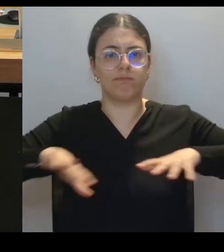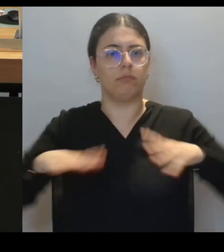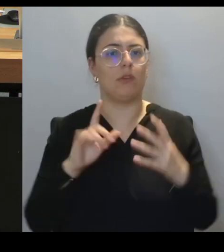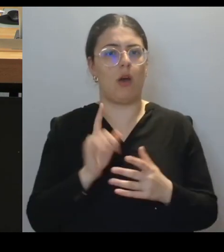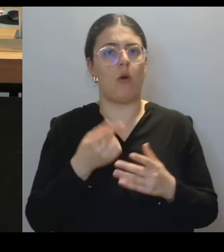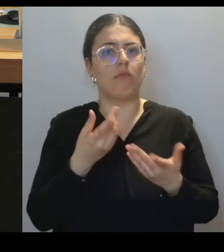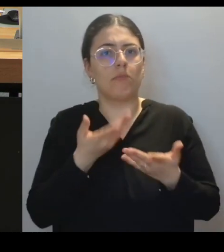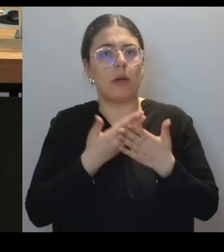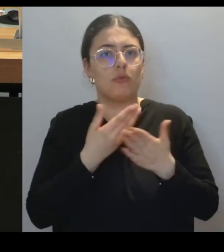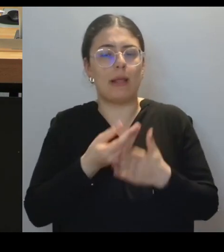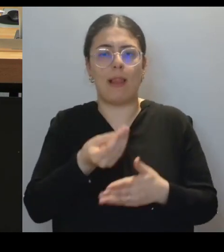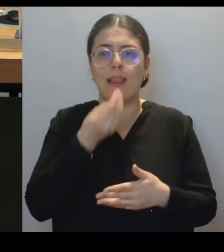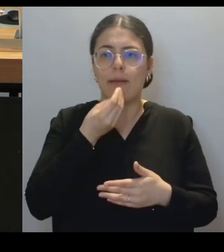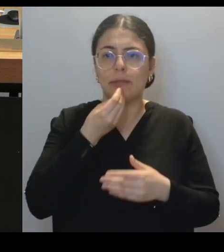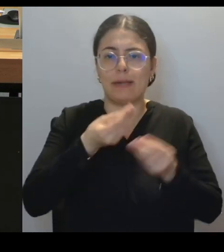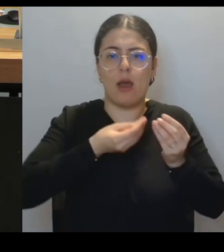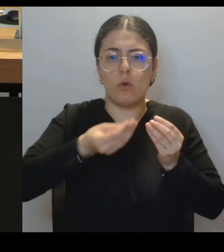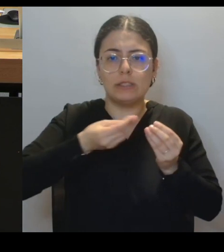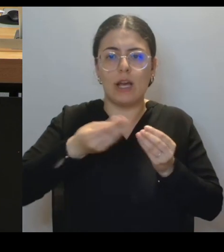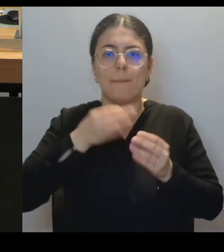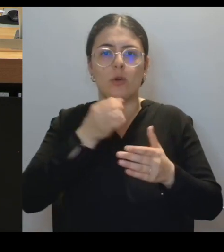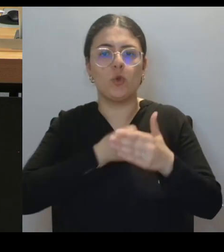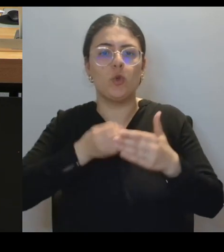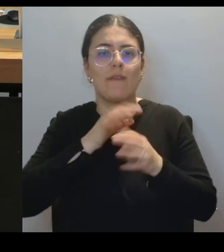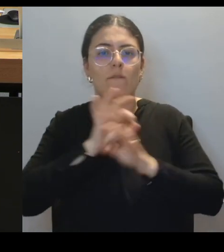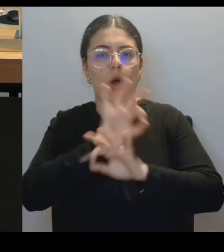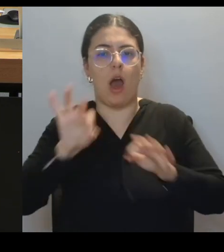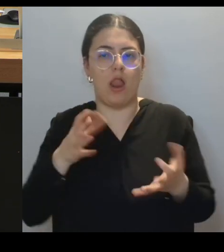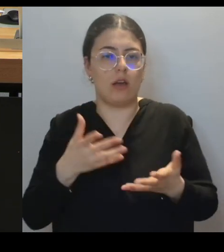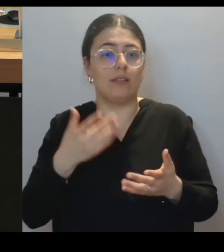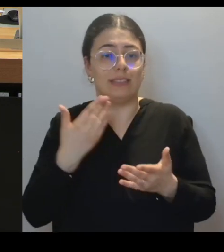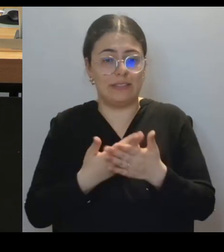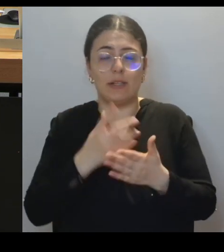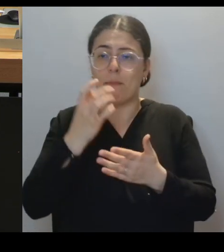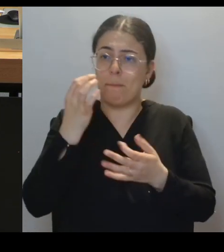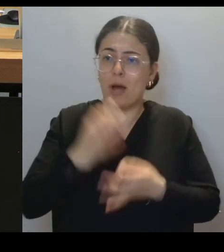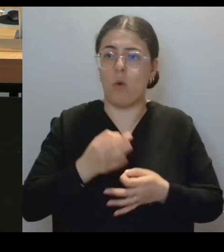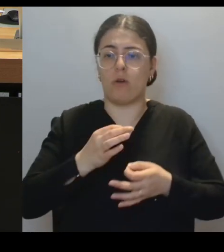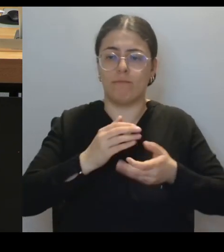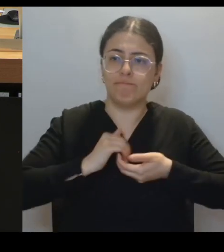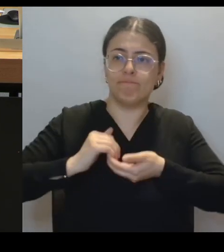Anker in der Nachbarschaft ist. Die Kollegin Schmidberger hat es gesagt Für eine lebenswerte Nachbarschaft, auch für